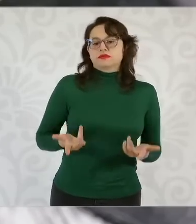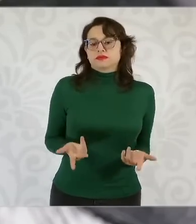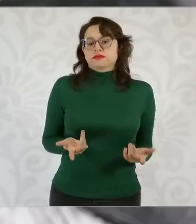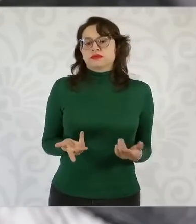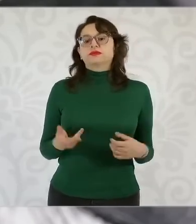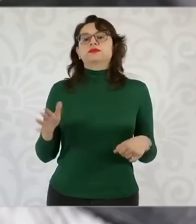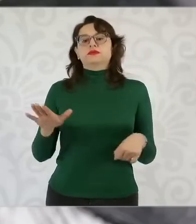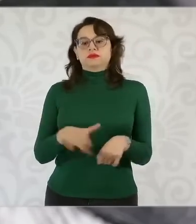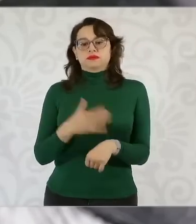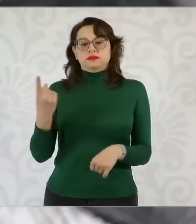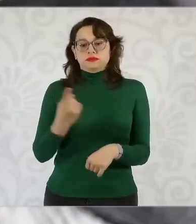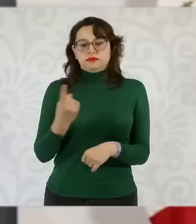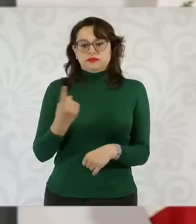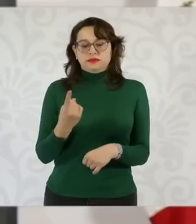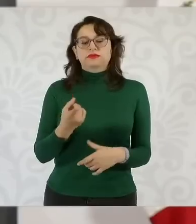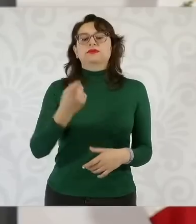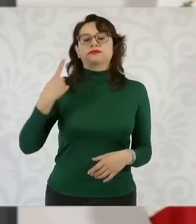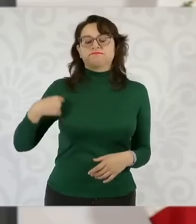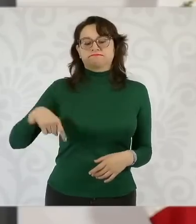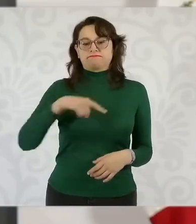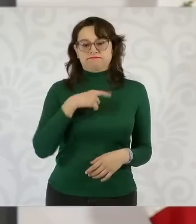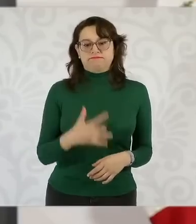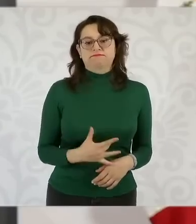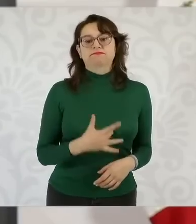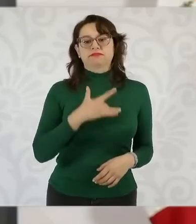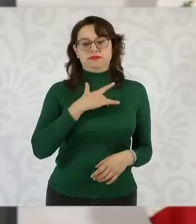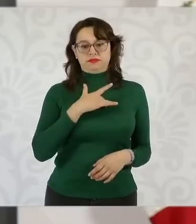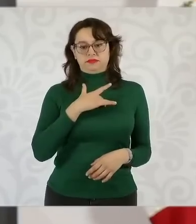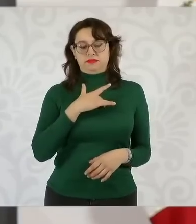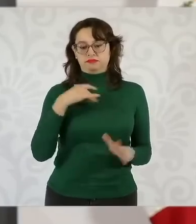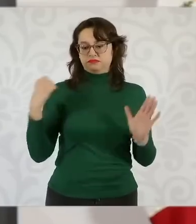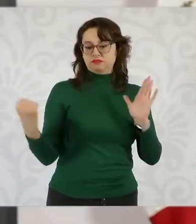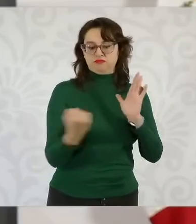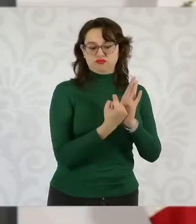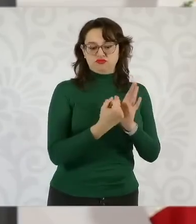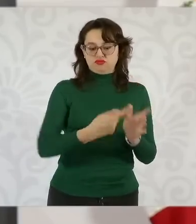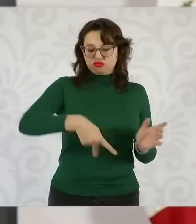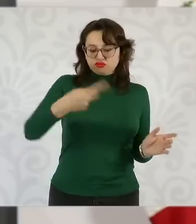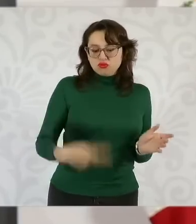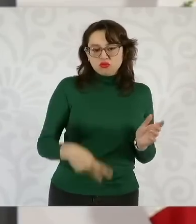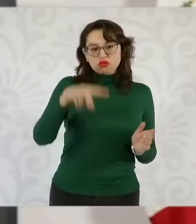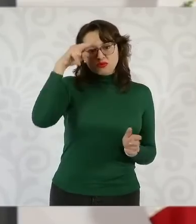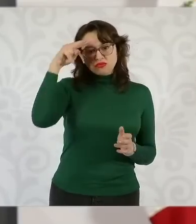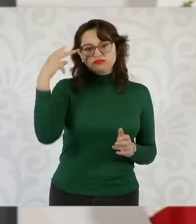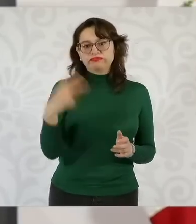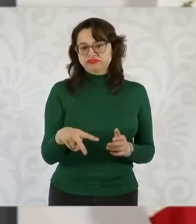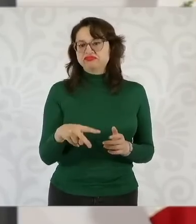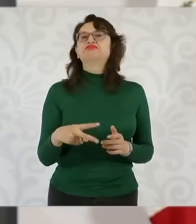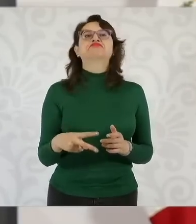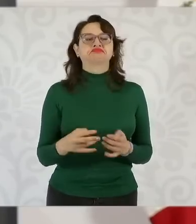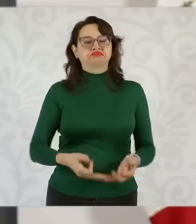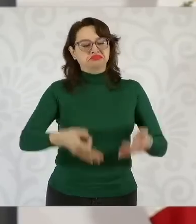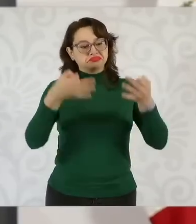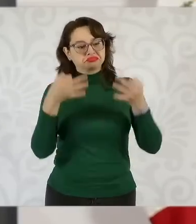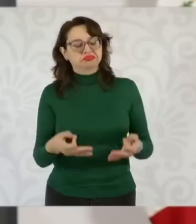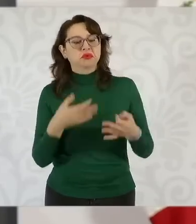convencidos de lo que está hecho en México es innovador es de calidad y de valor para millones